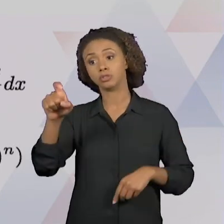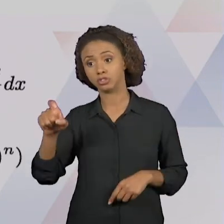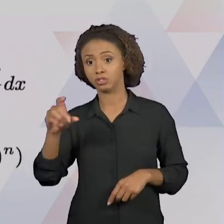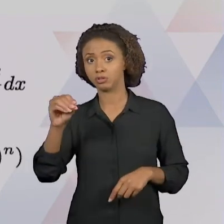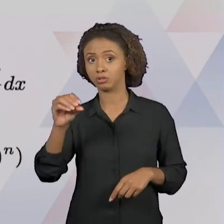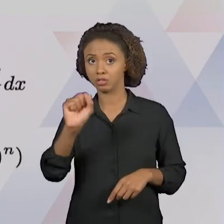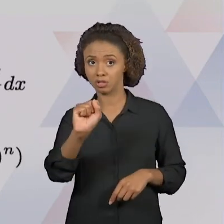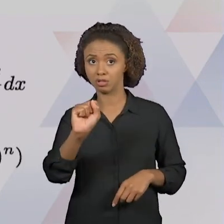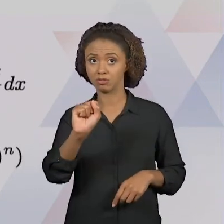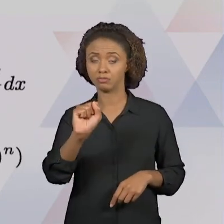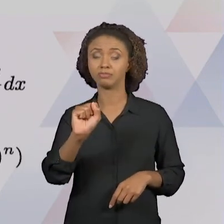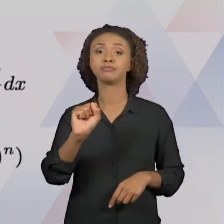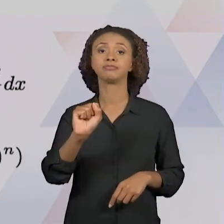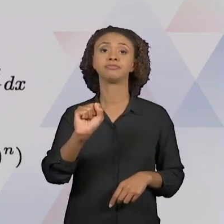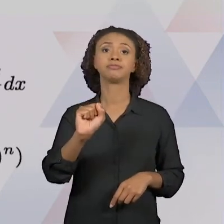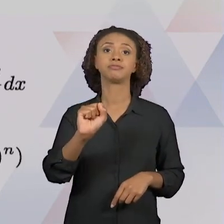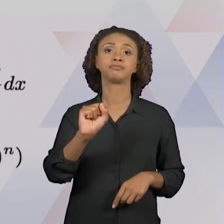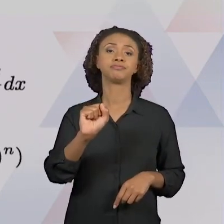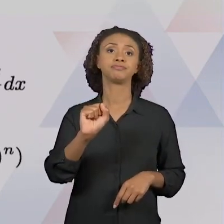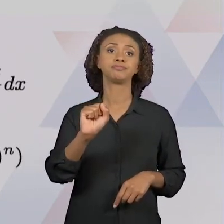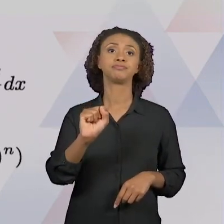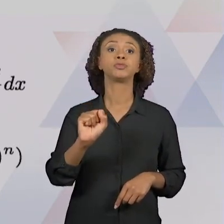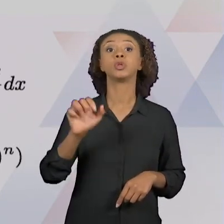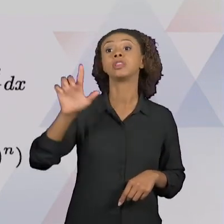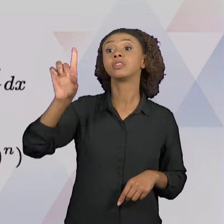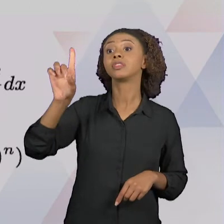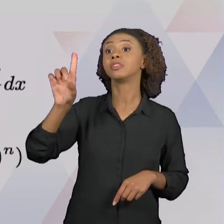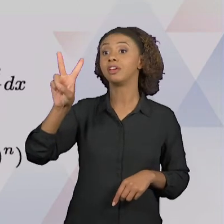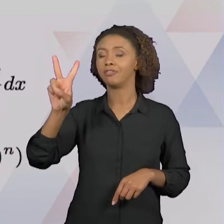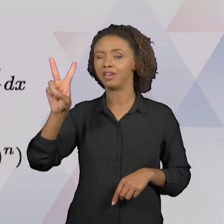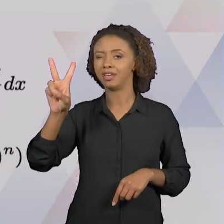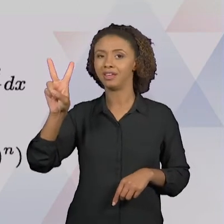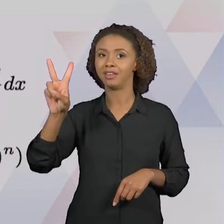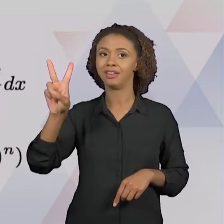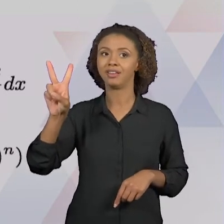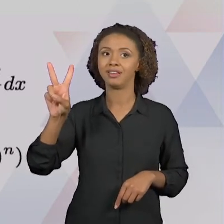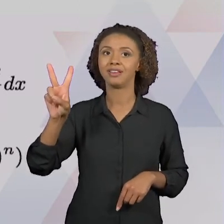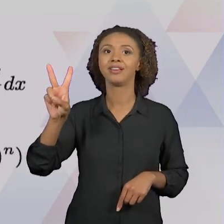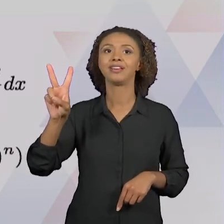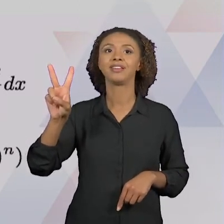VAI PEGAR O "DV" COMO SENDO "XDV", "XDX", ENTÃO O